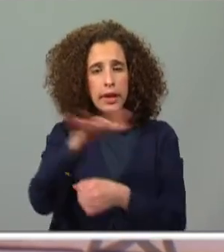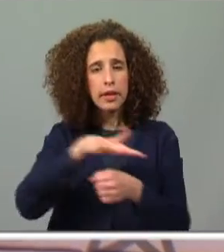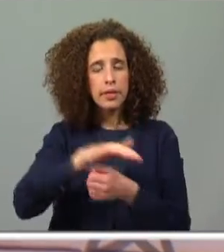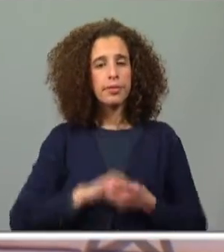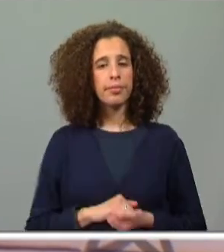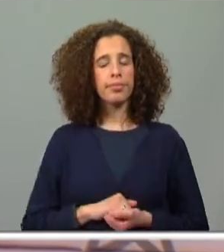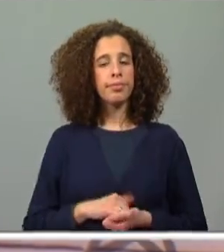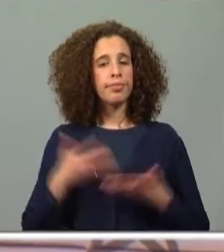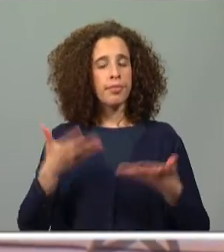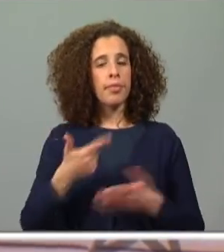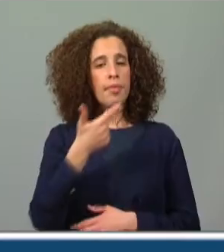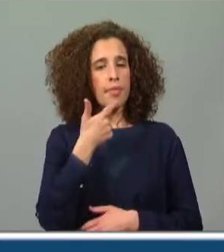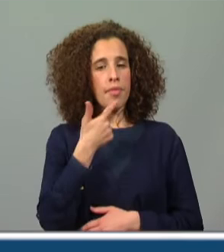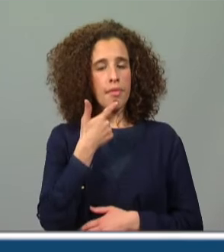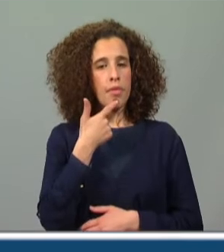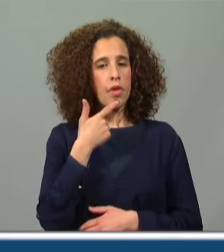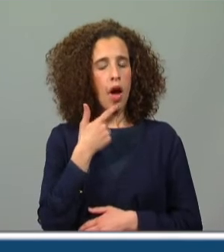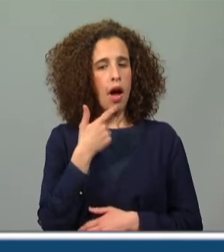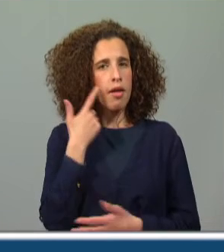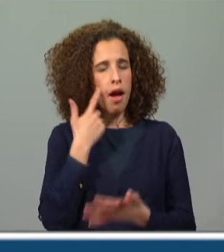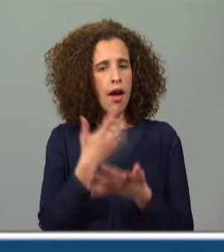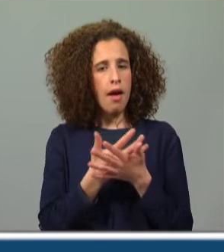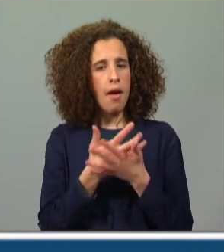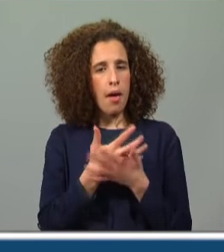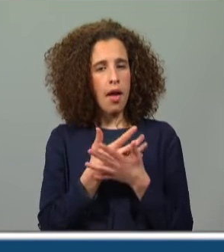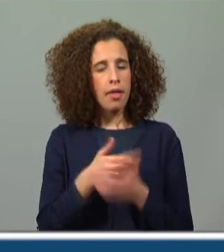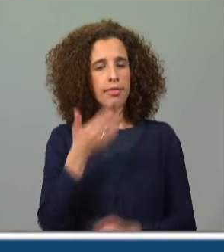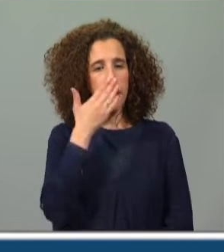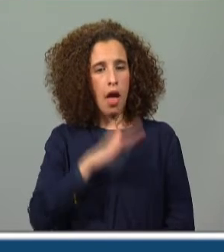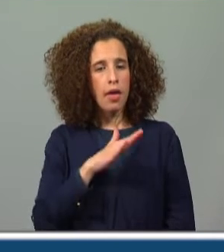desta forma percebemos que o impacto daquela atitude foi tal que ela quer 通過這種方式，我們意識到影響這種態度是她想要的